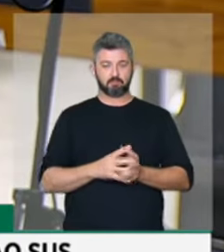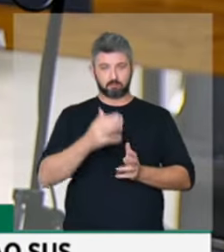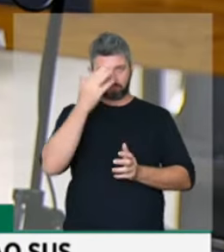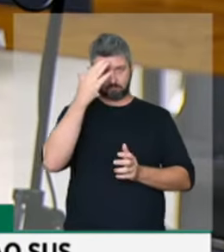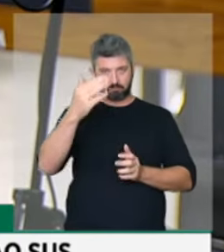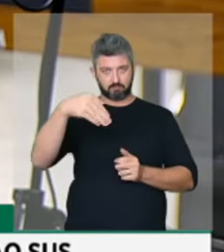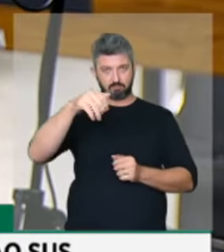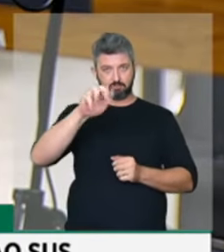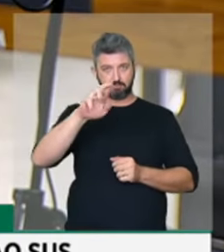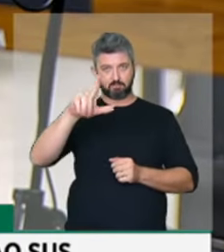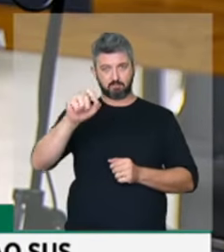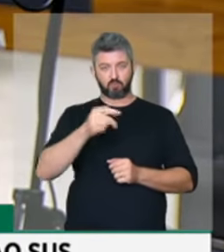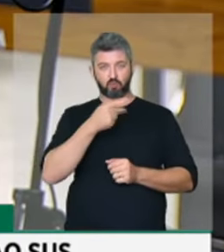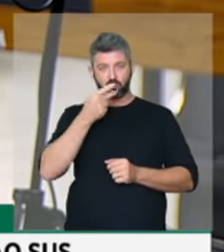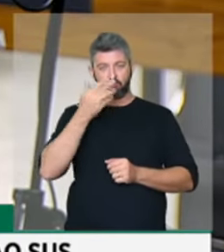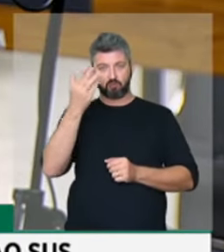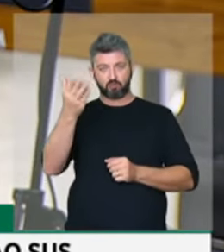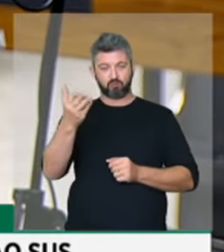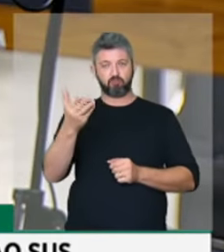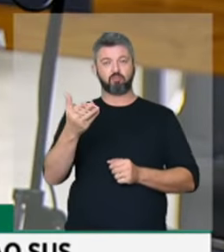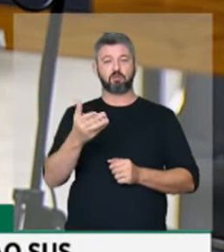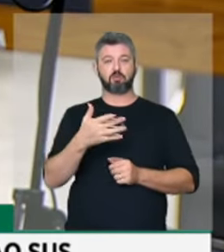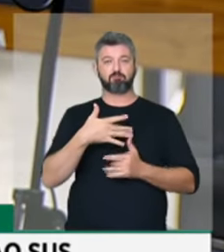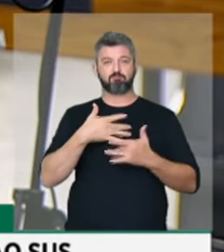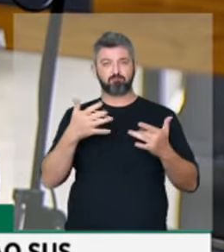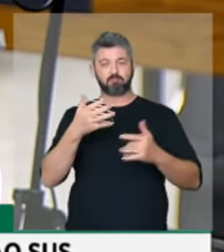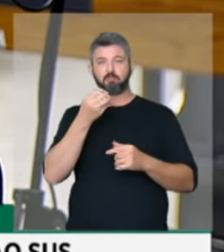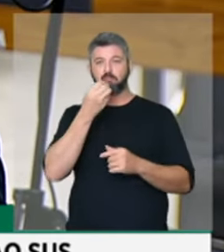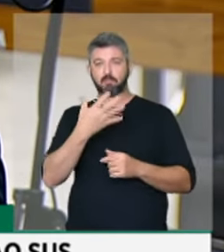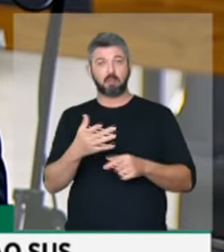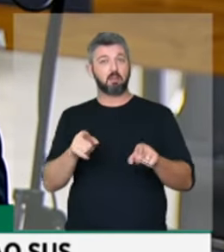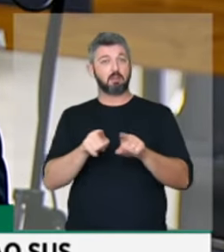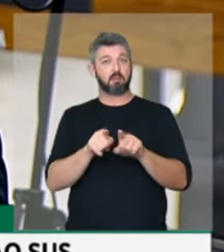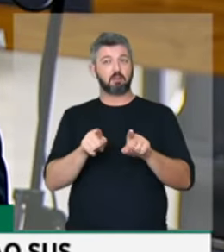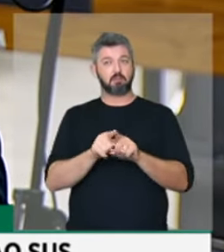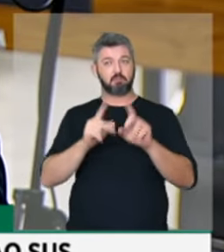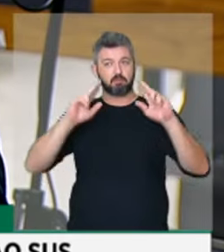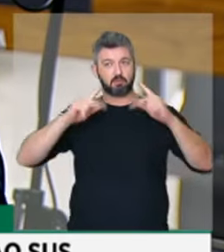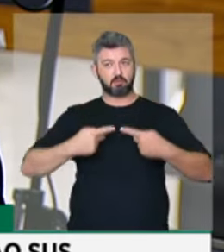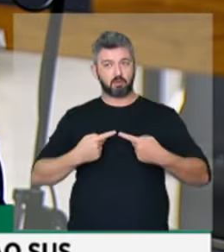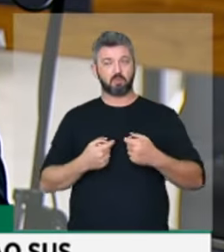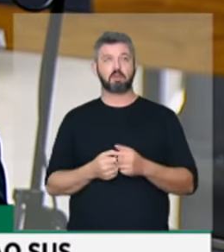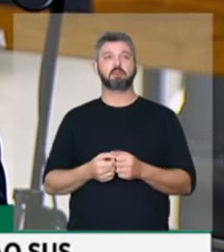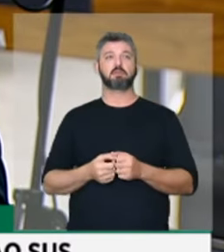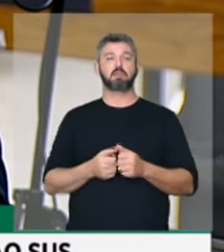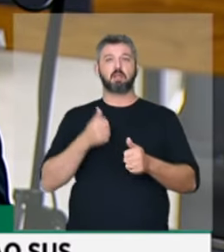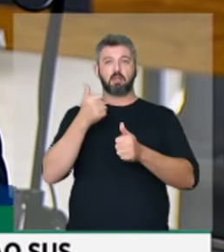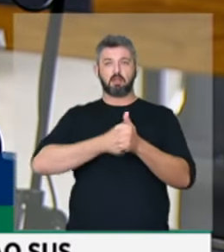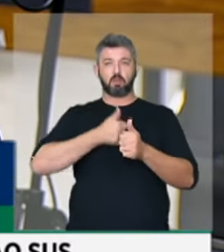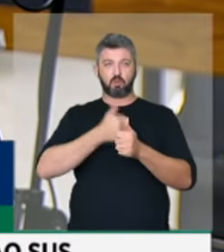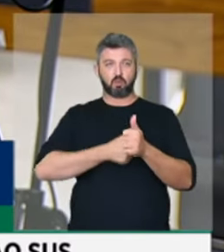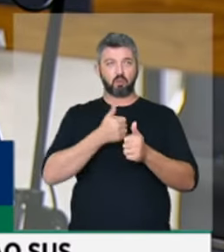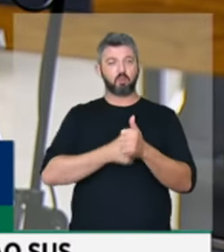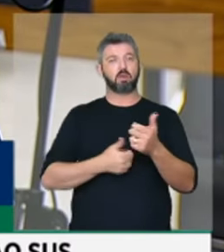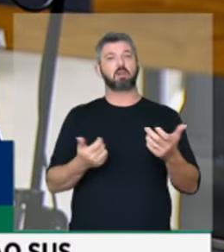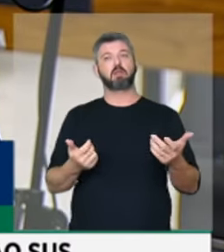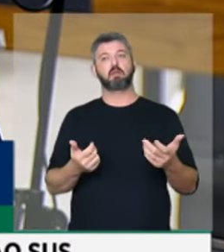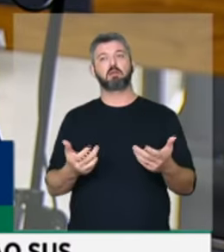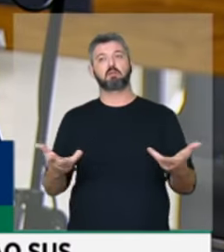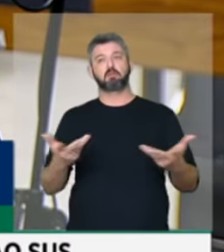MARCELO RAMOS, PELAS PALAVRAS ELOGIOSAS E SOBRETUDO DE RECONHECIMENTO É LUTA DO NOSSO QUERIDO CAMARADA AROLDO LIMA. QUERIA AGRADECER AO